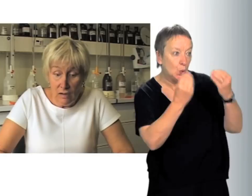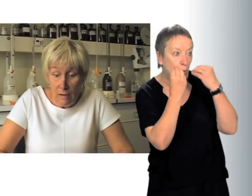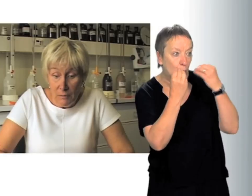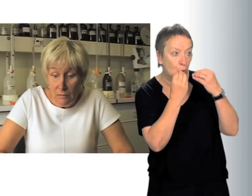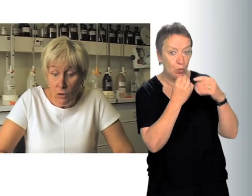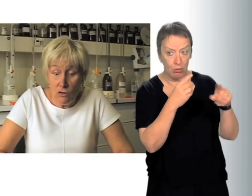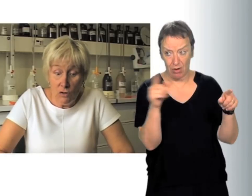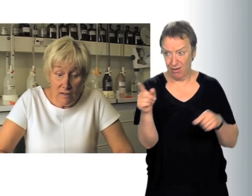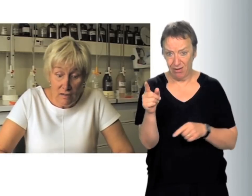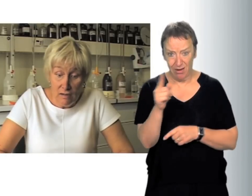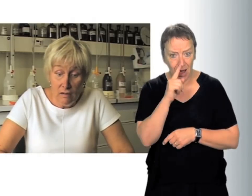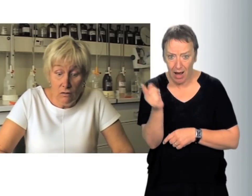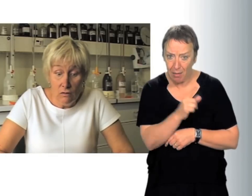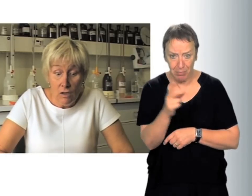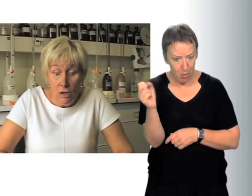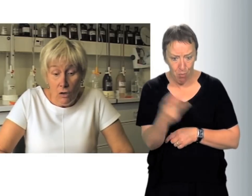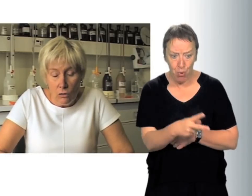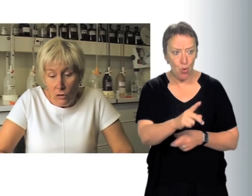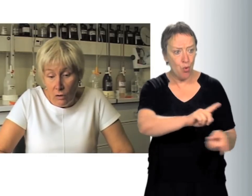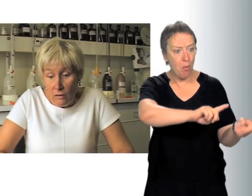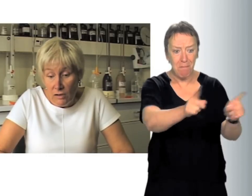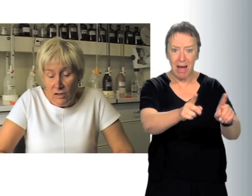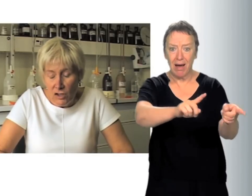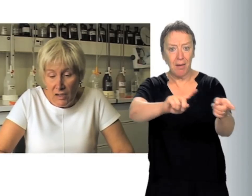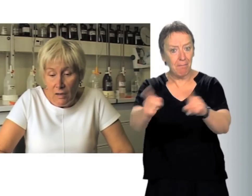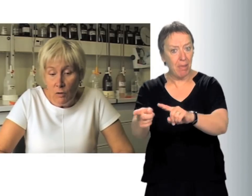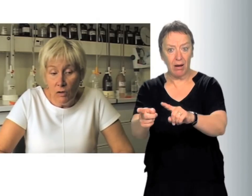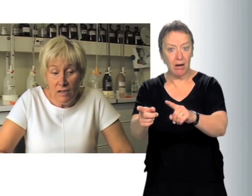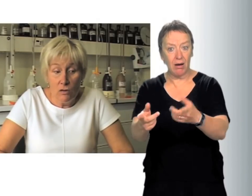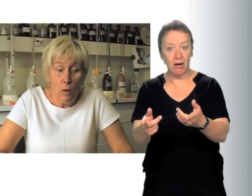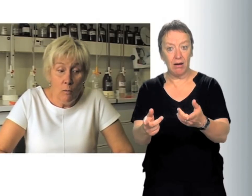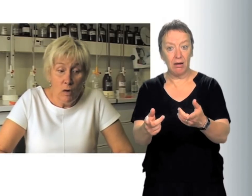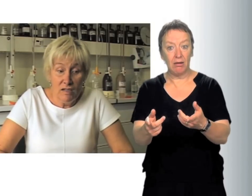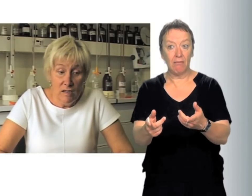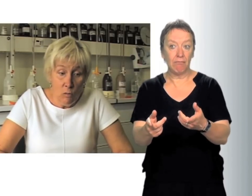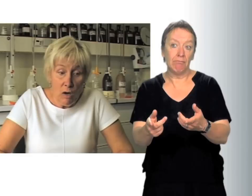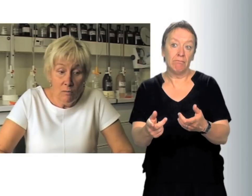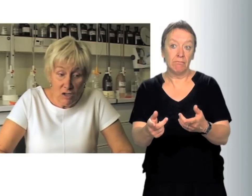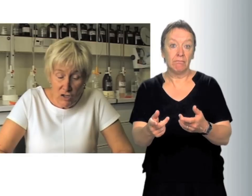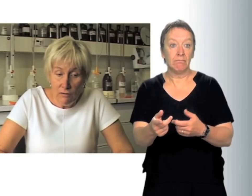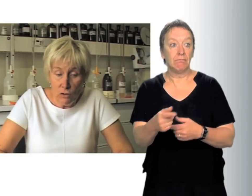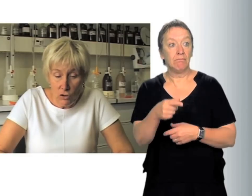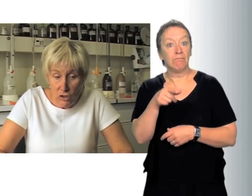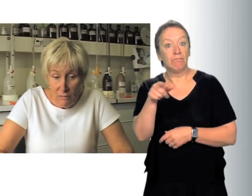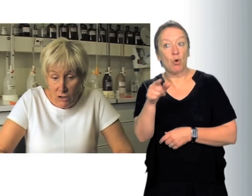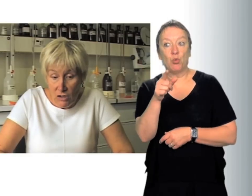Très rapidement, sans rester longtemps. Généralement, on reste 3 mois, 6 mois à une machine avant de changer de machine.